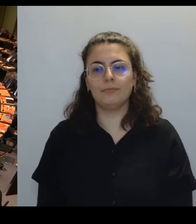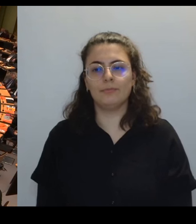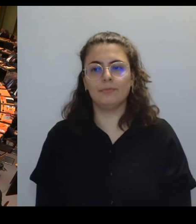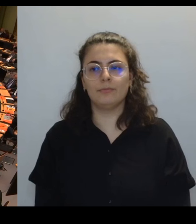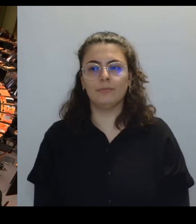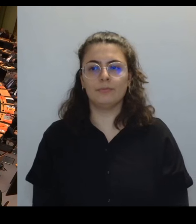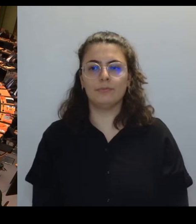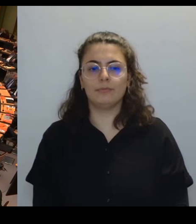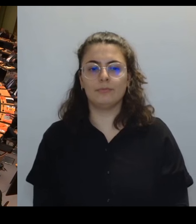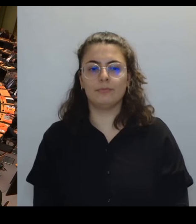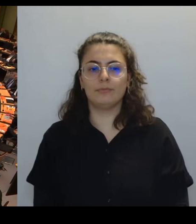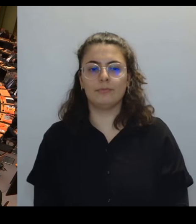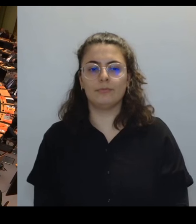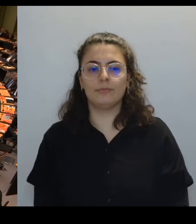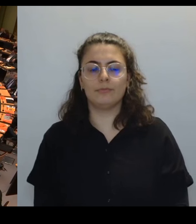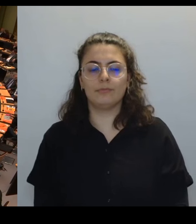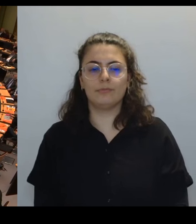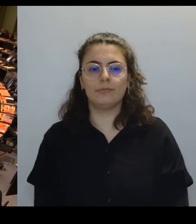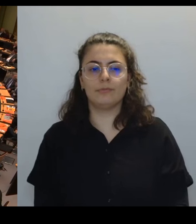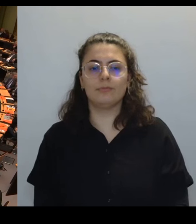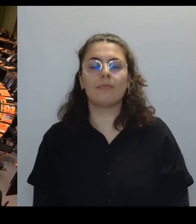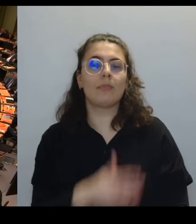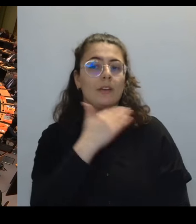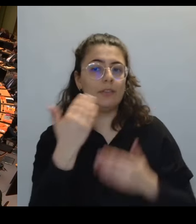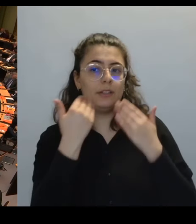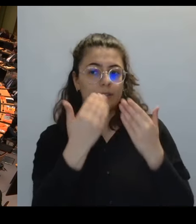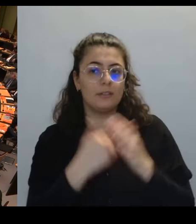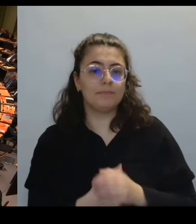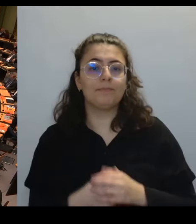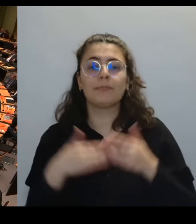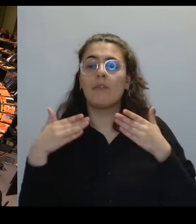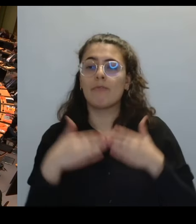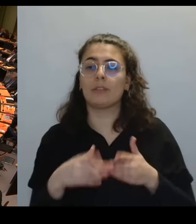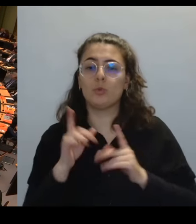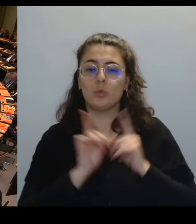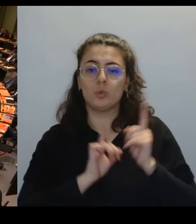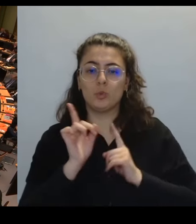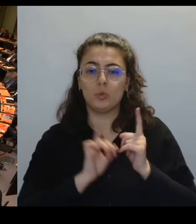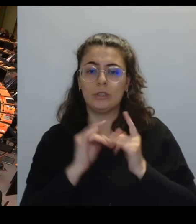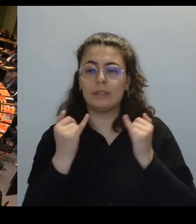(Rednerwechsel) Vielen Dank. Und für die Fraktion Bündnis 90/Die Grünen hat nun der Kollege Omar das Wort.